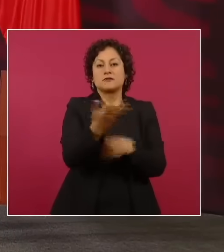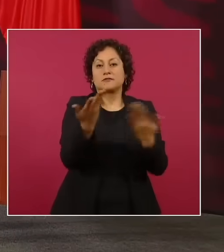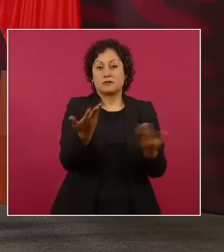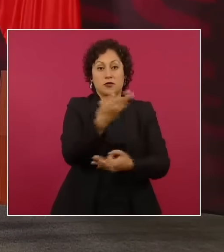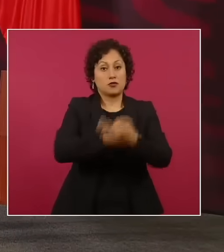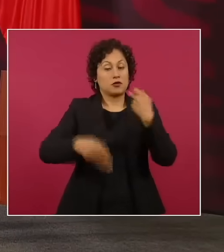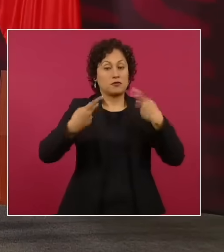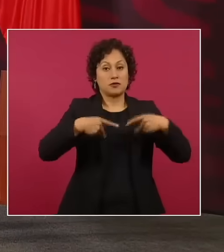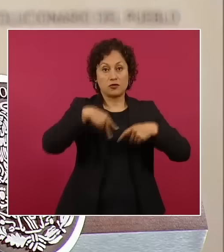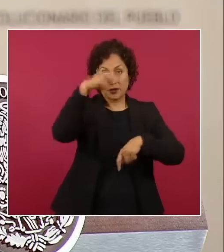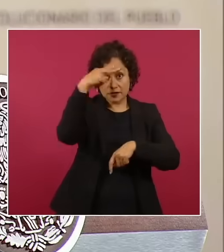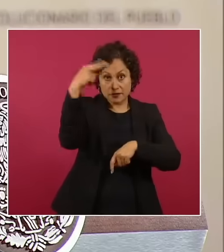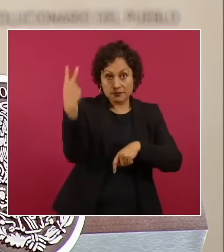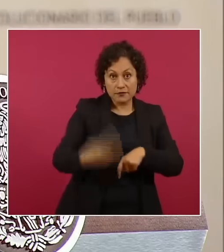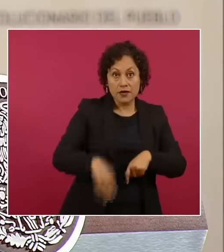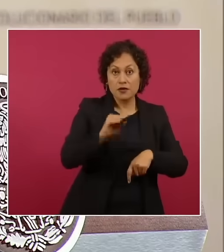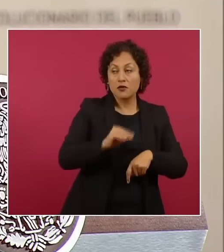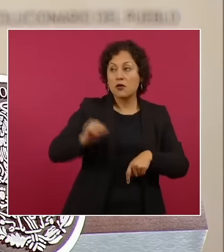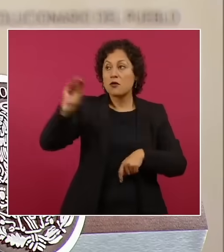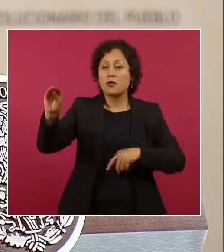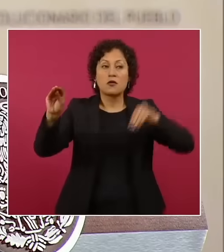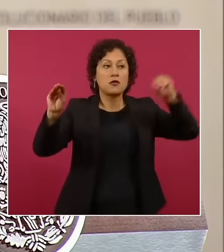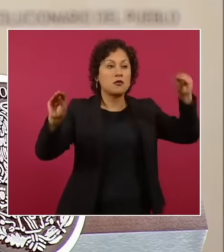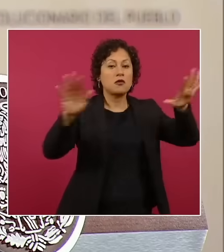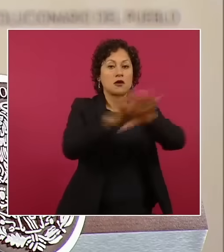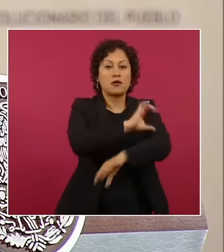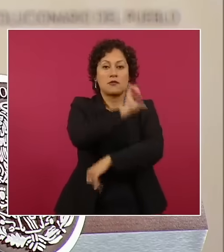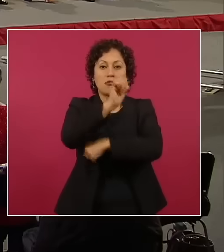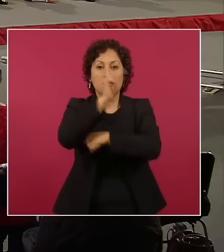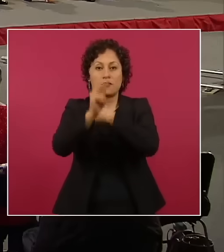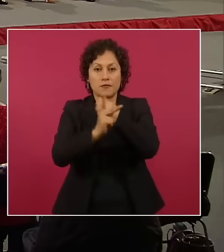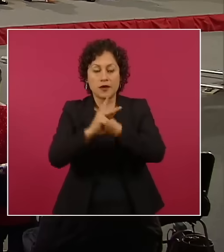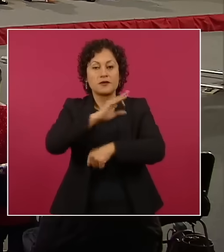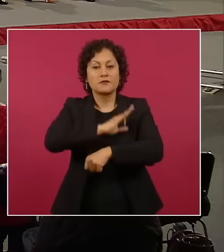a sus familias que se han quedado aquí en México cualquier información también nos